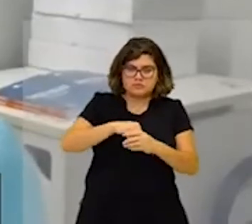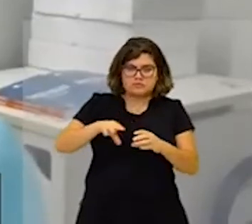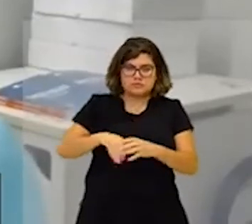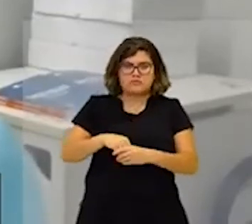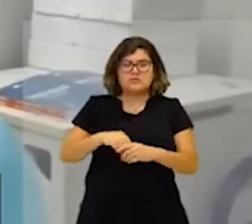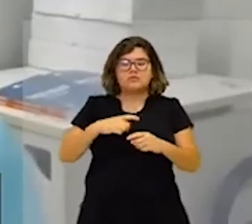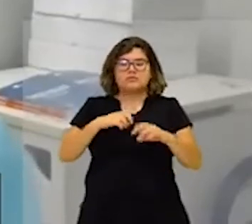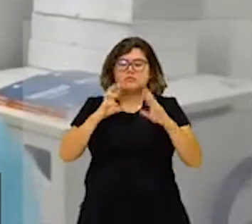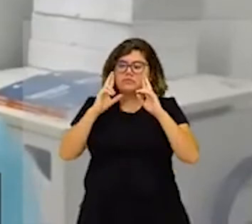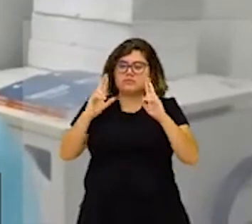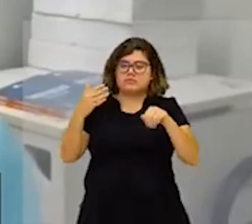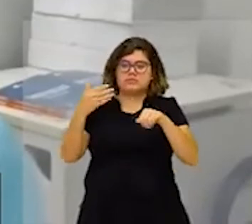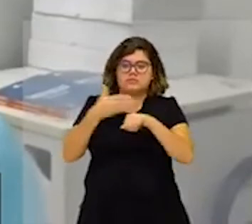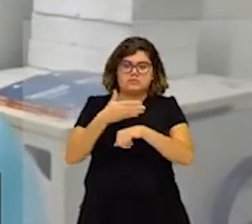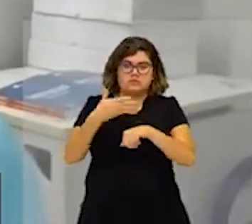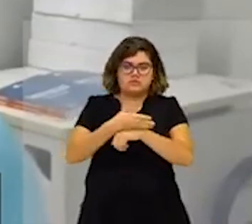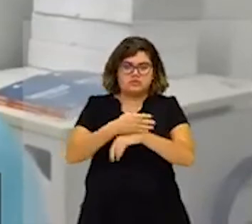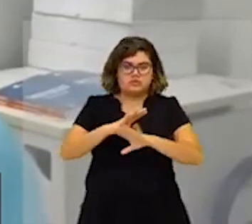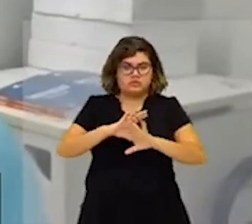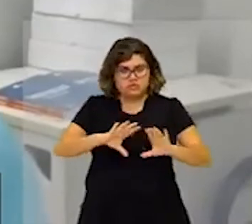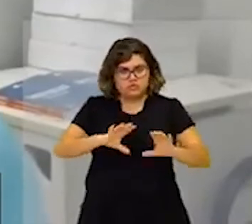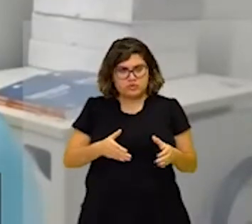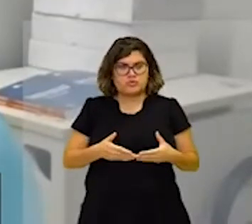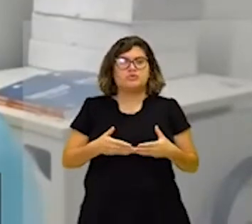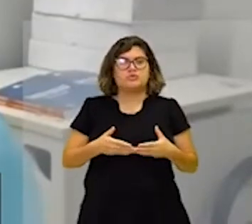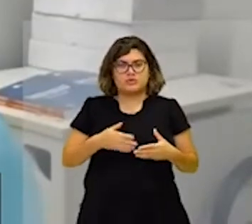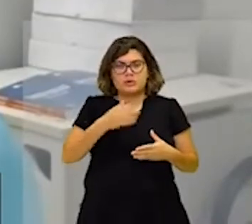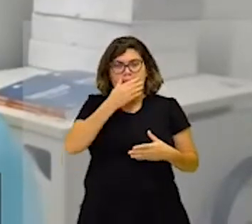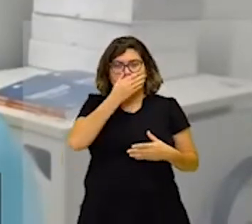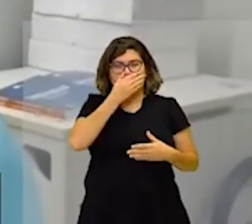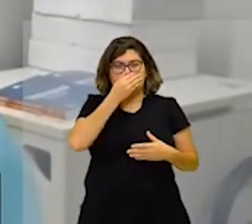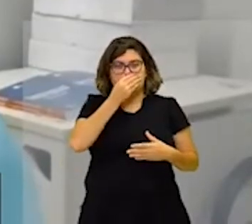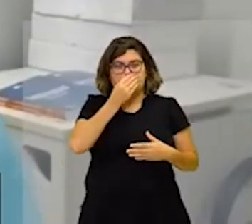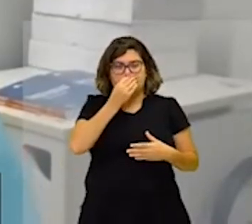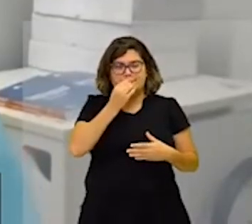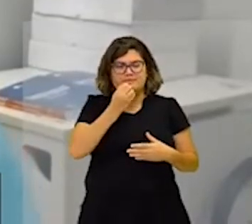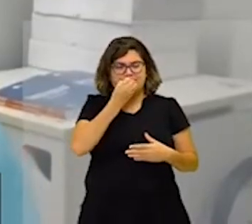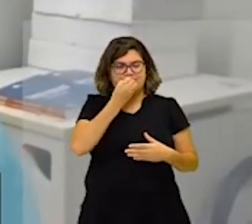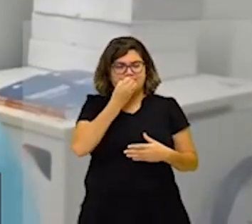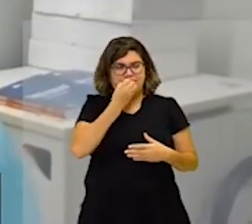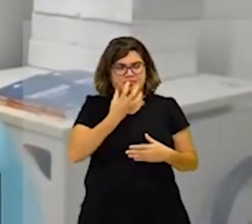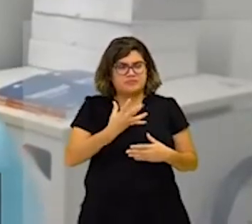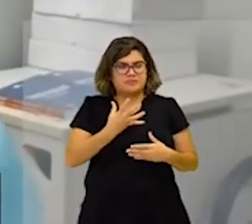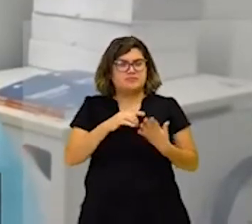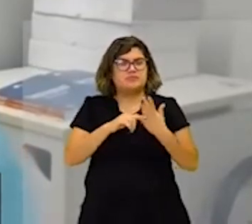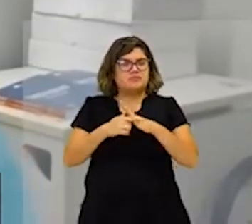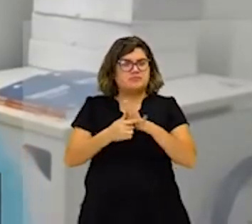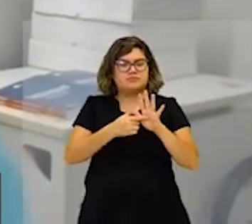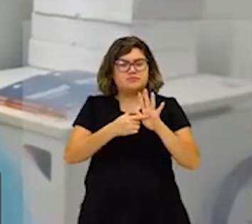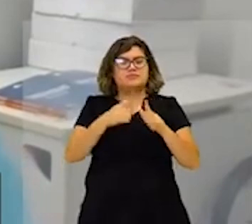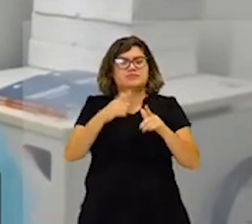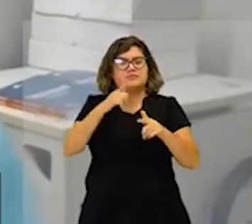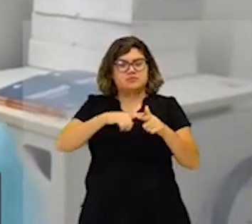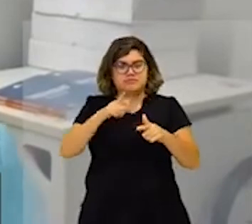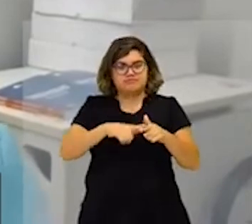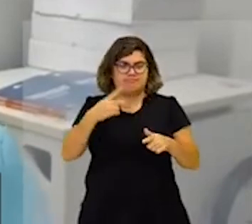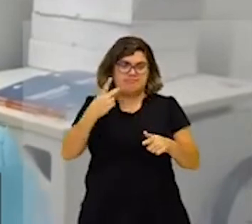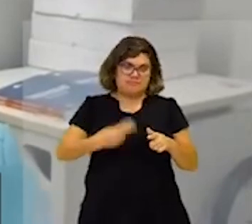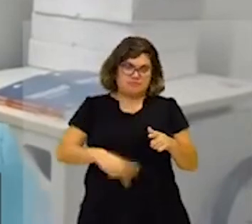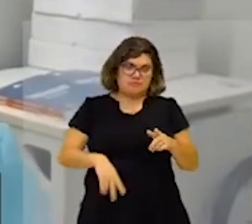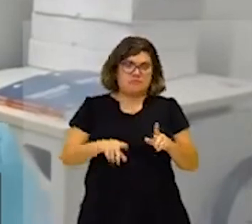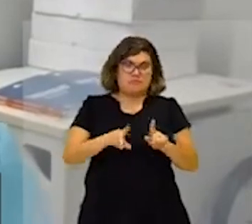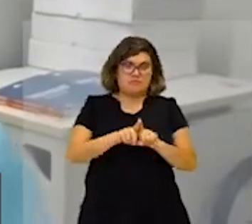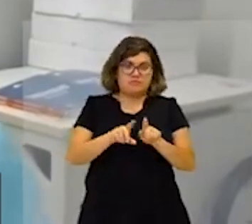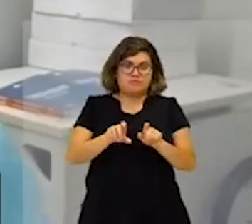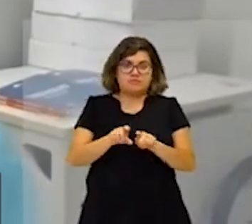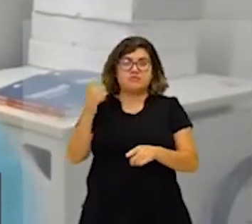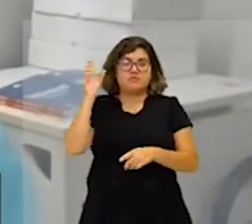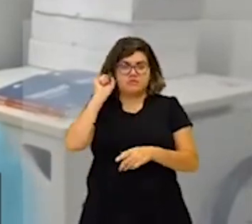a ação de memorizar e e é muito bom trazer essa problemática para cá e ouvir né ouvir os grupos